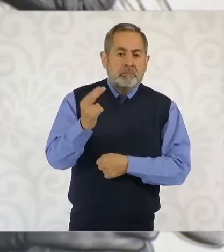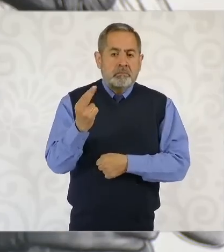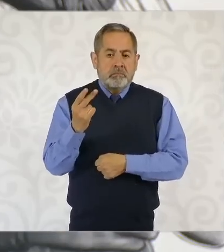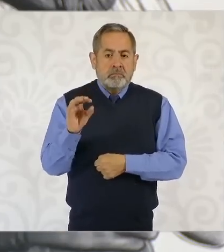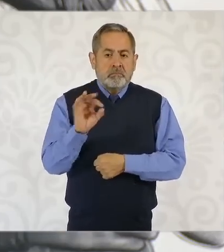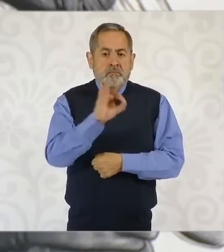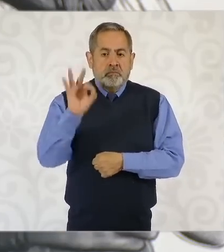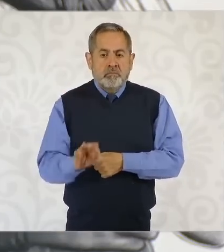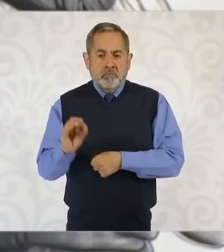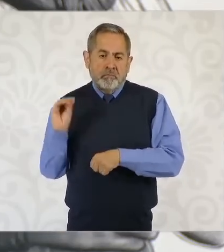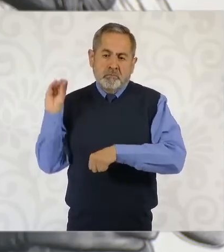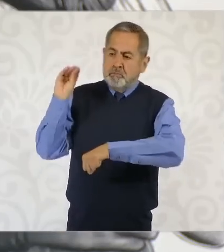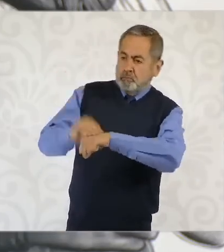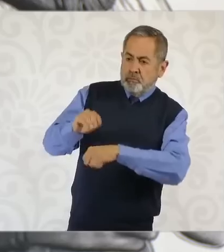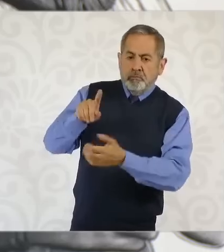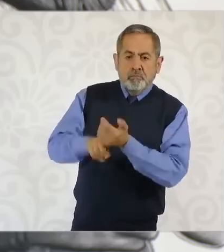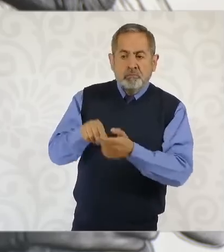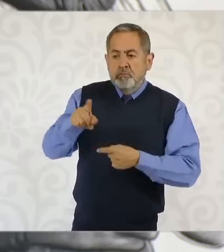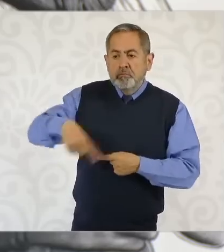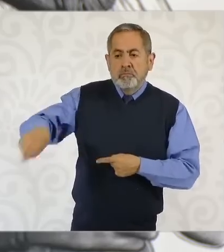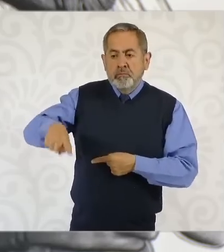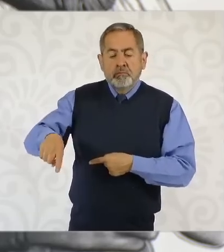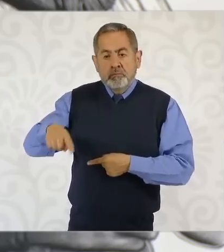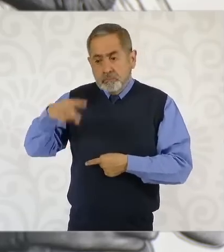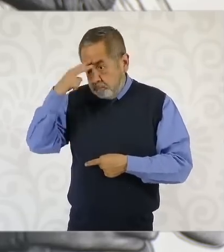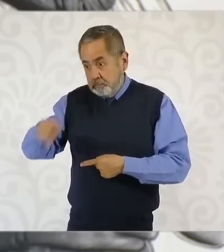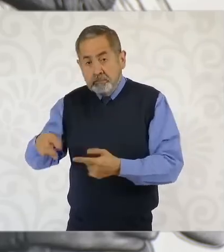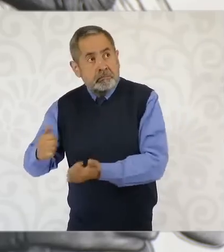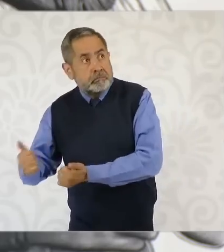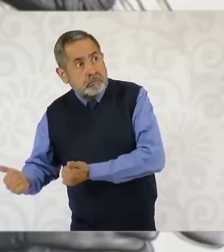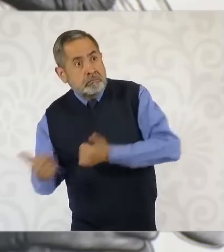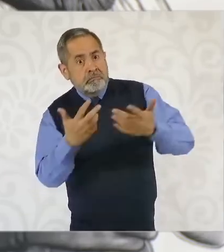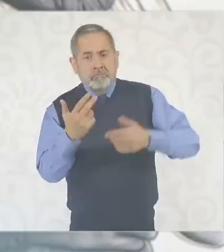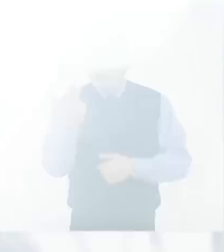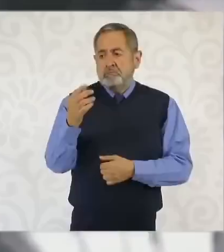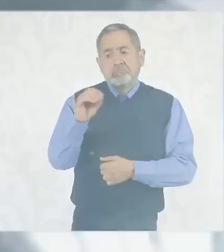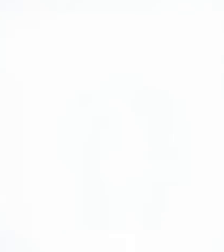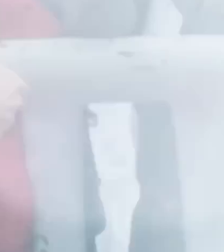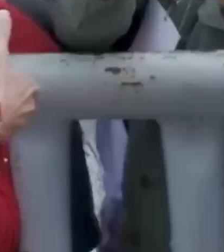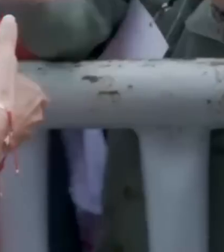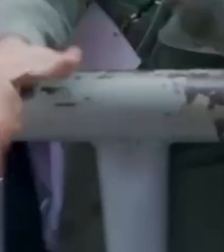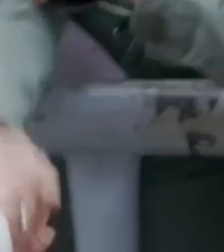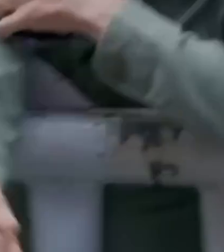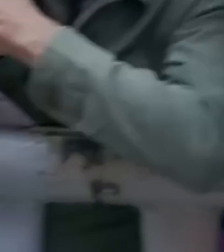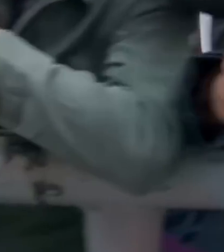México en la mañanera del pueblo ante este tenor la presidenta Claudia Pide al pueblo